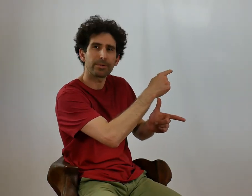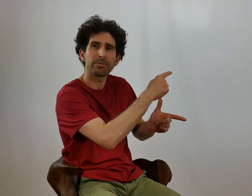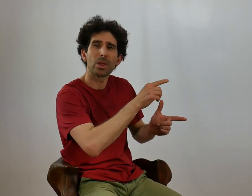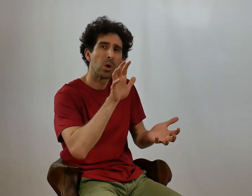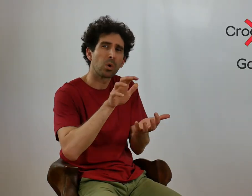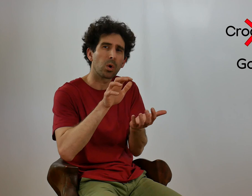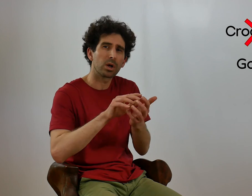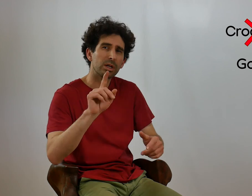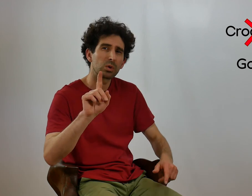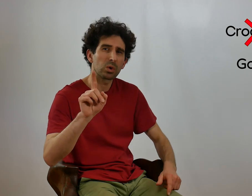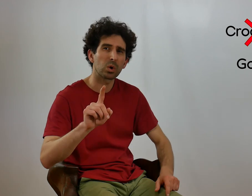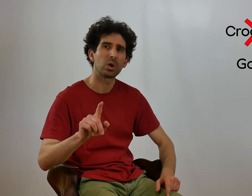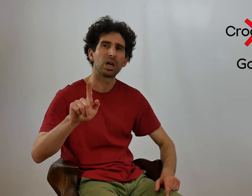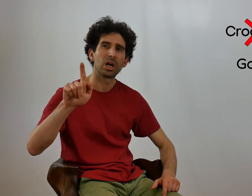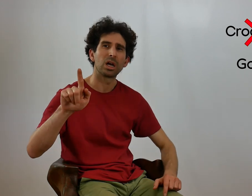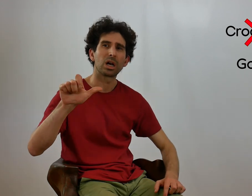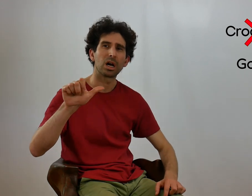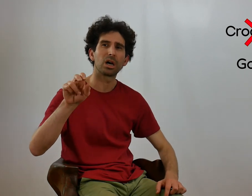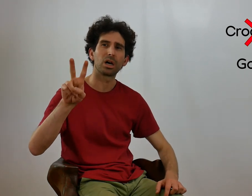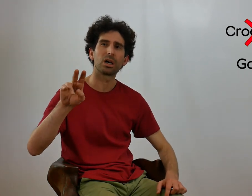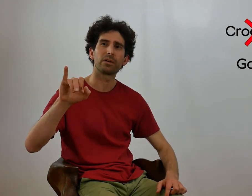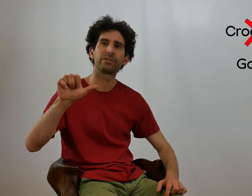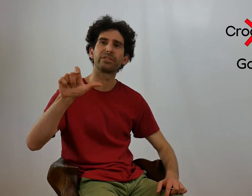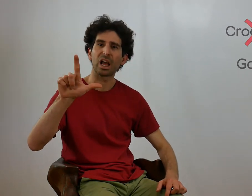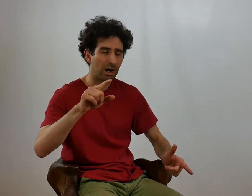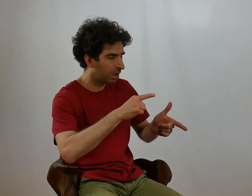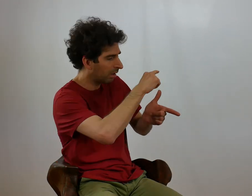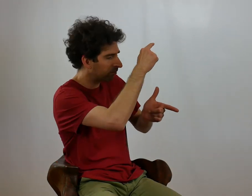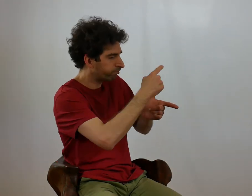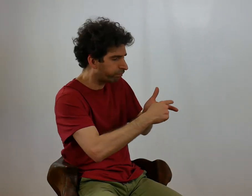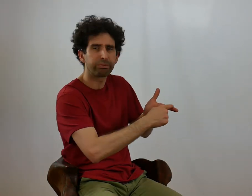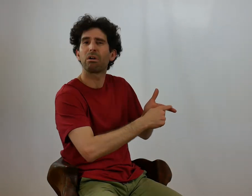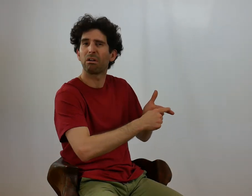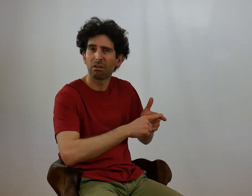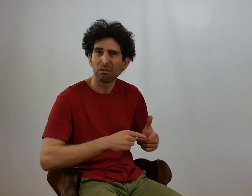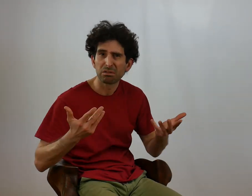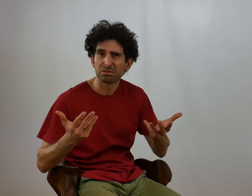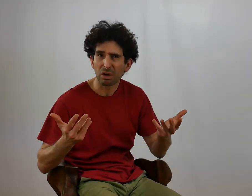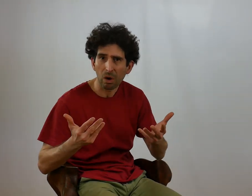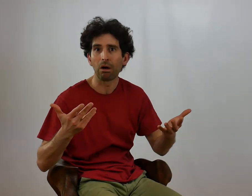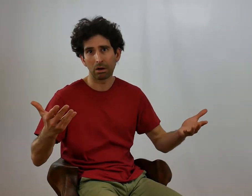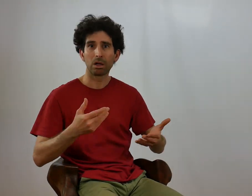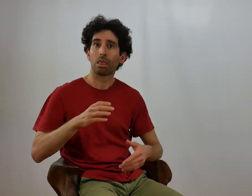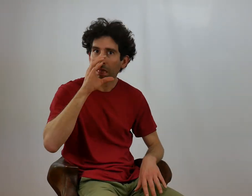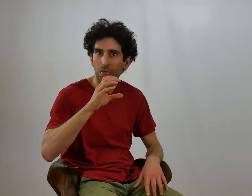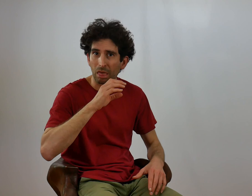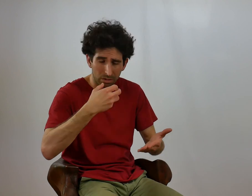Non, ce n'est pas un crocodile mais un gavial et me voilà en bas de la courbe. C'est quoi ? Alors, par curiosité,